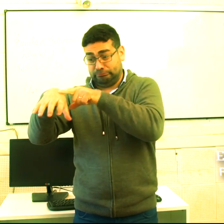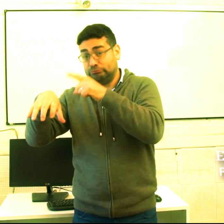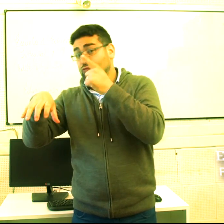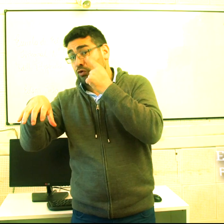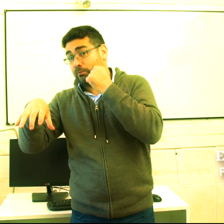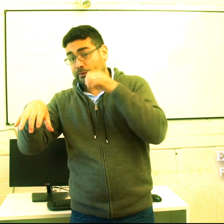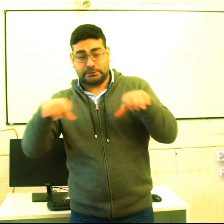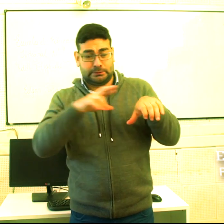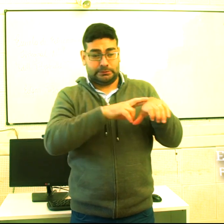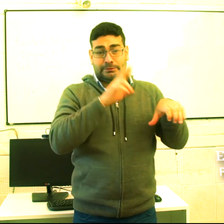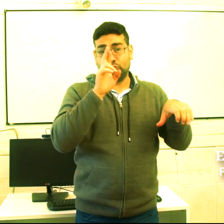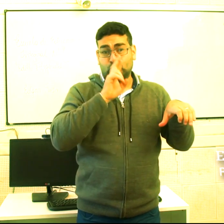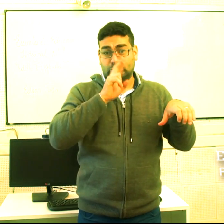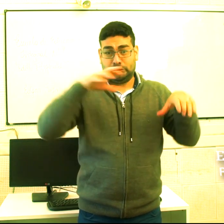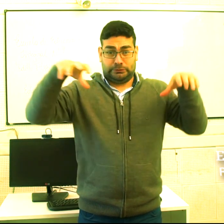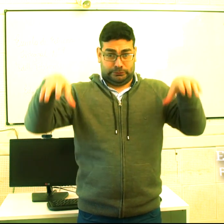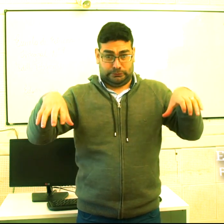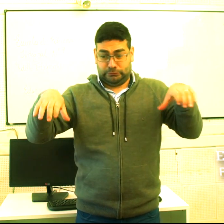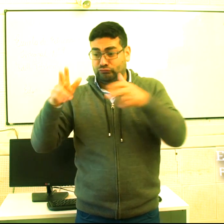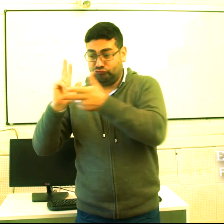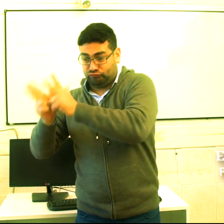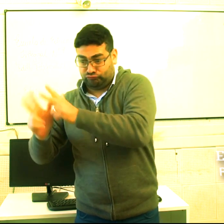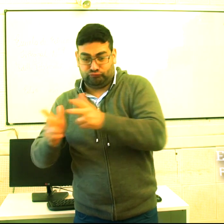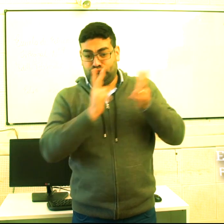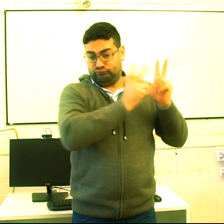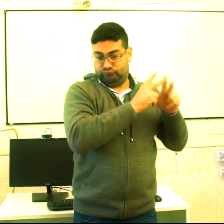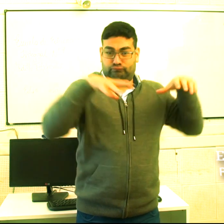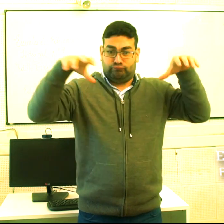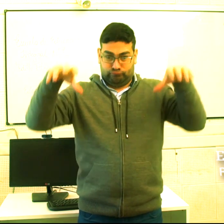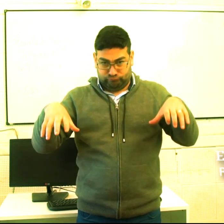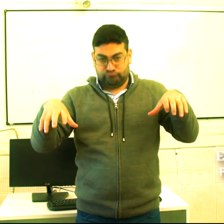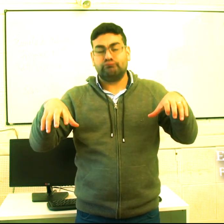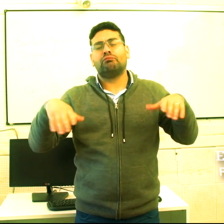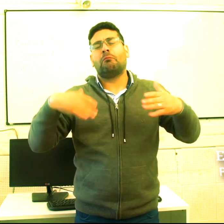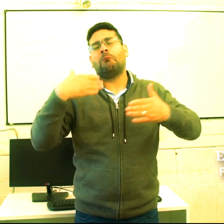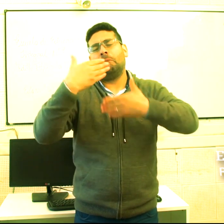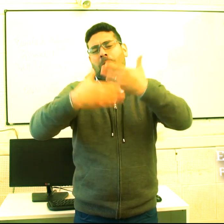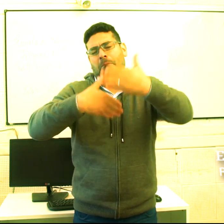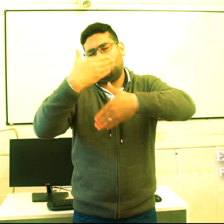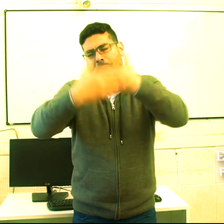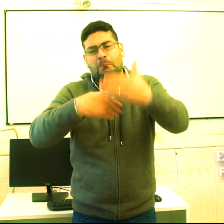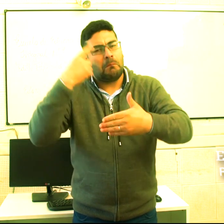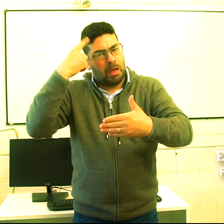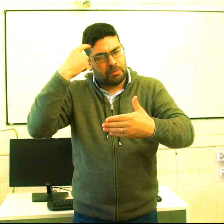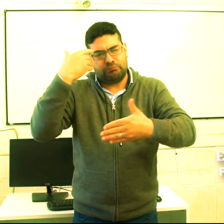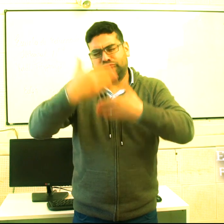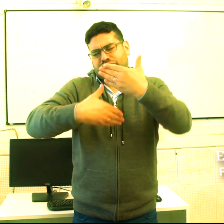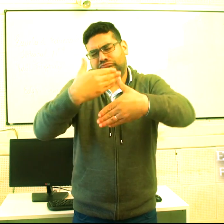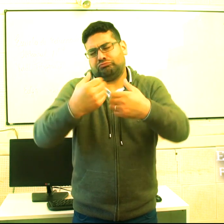Una era para hombres y otra para mujeres. Y cada vez fue creciendo más el aprendizaje,